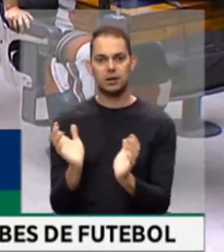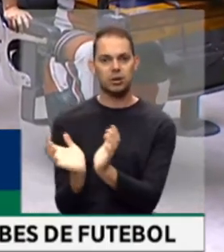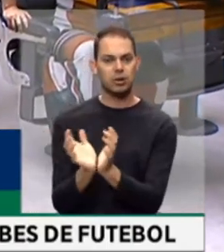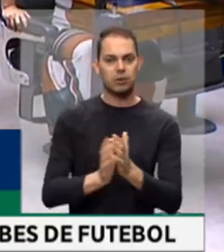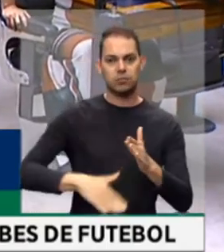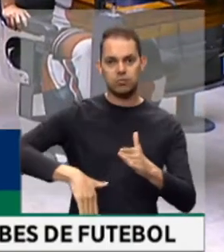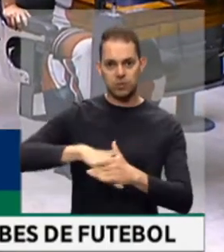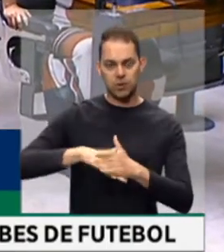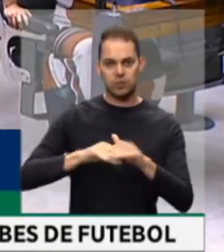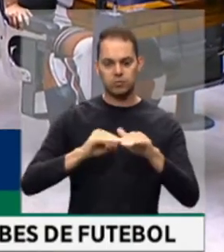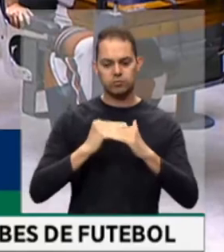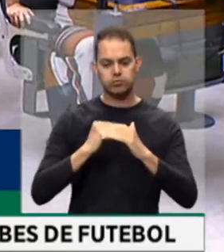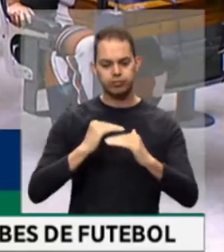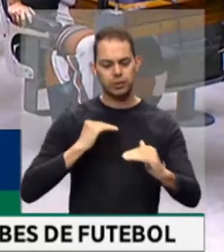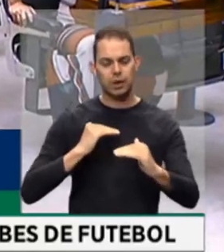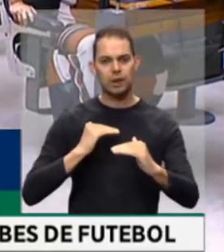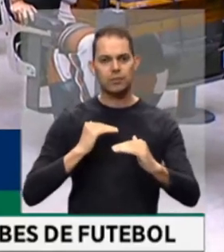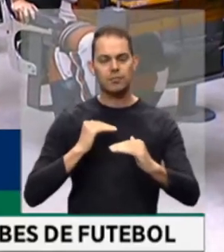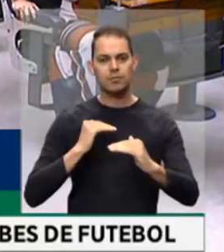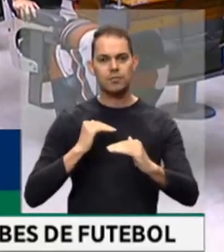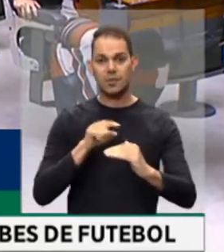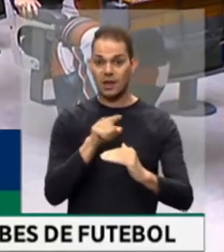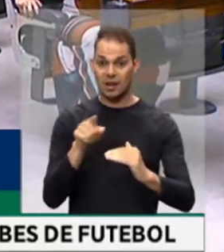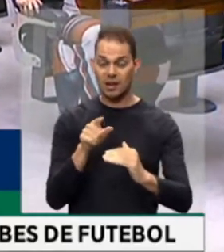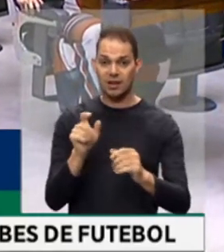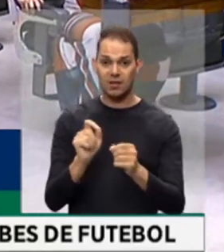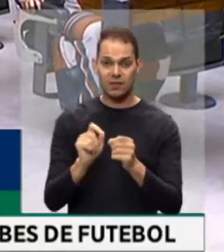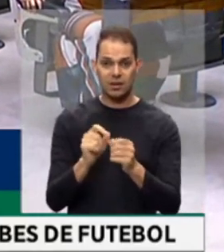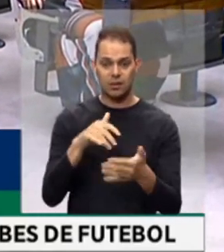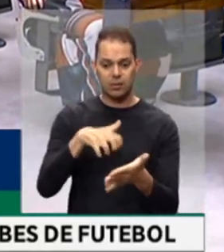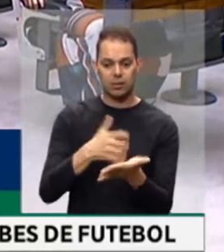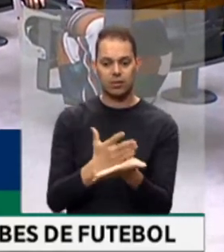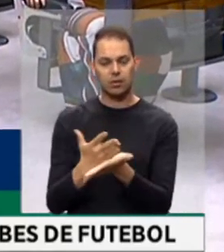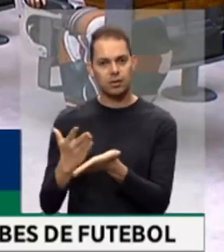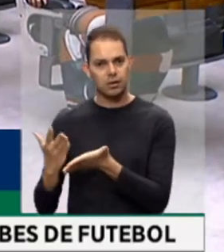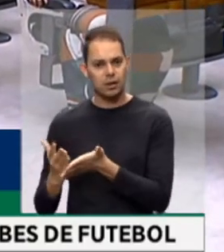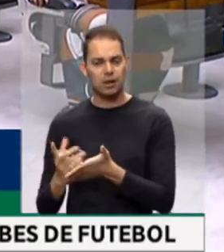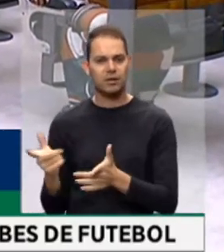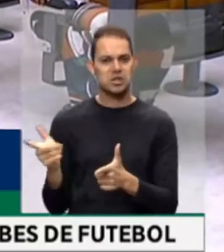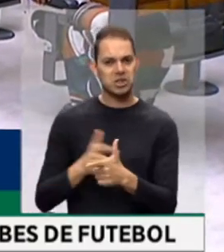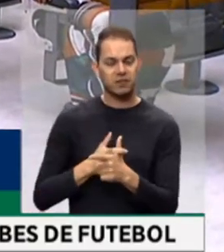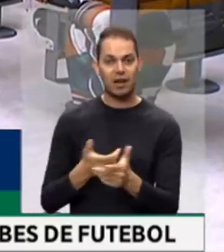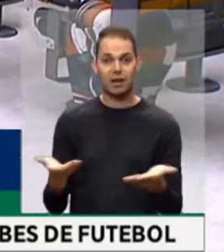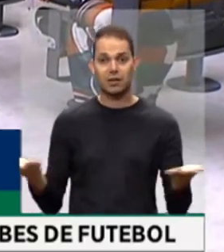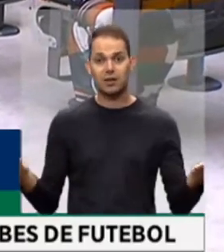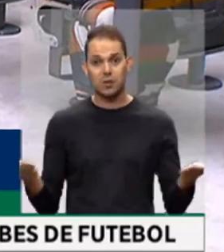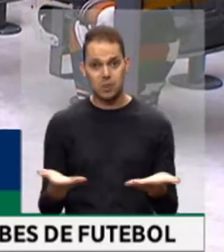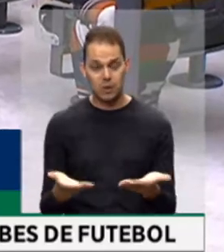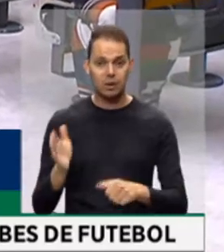SERVIÇO-- QUE FOI CRIADO LÁ EM 2015 PARA QUE OS TIMES PUDESSEM SE EQUALIZAR. ENTÃO ELES FIZERAM A QUESTÃO DO PARCELAMENTO, FIZERAM